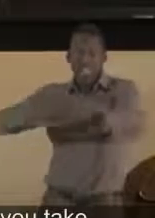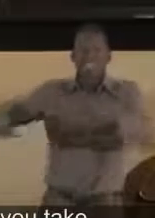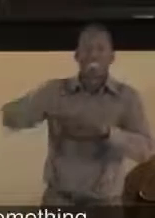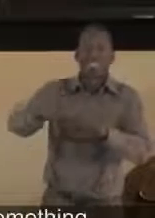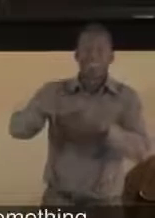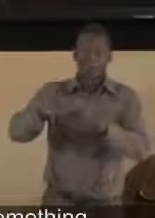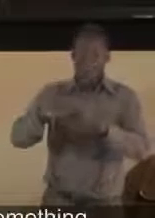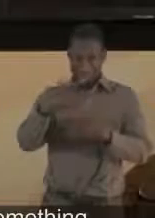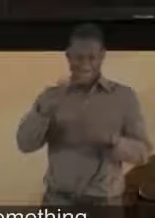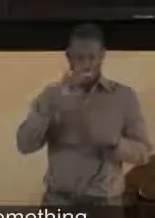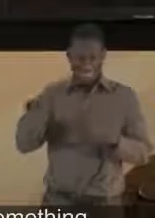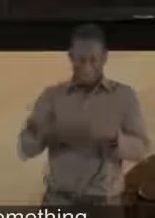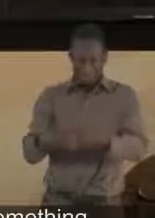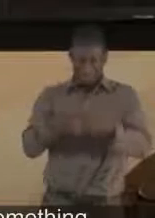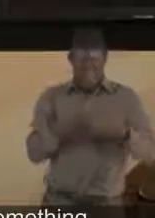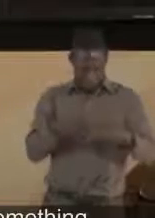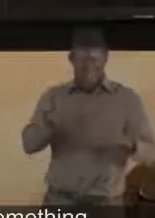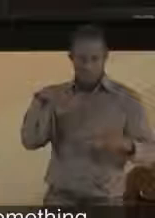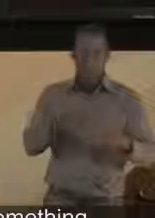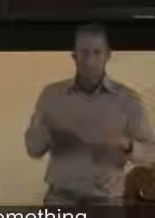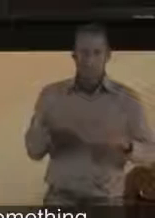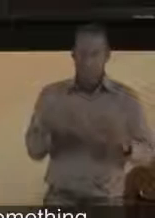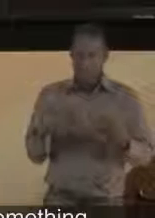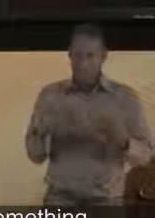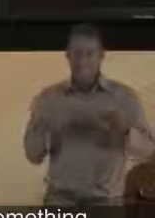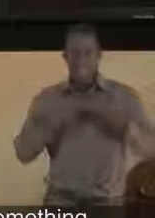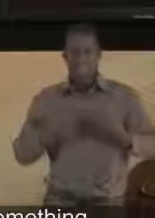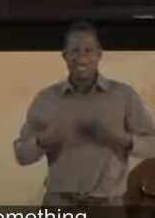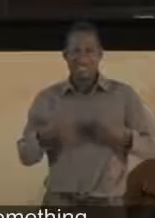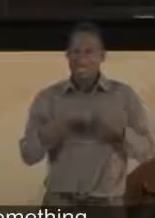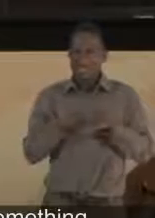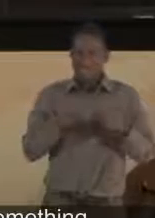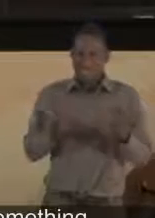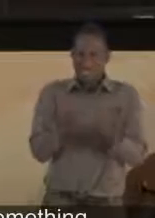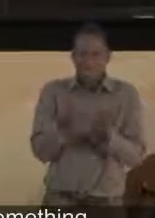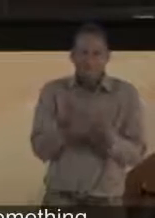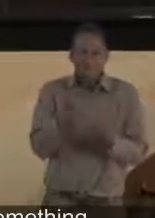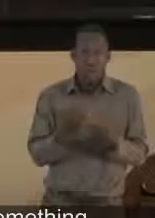فهي أشبه بالفيروس لأنه يُنظر للشخص على أن به خلل